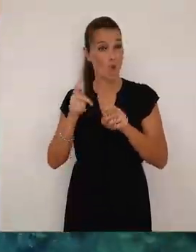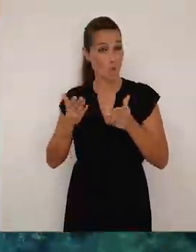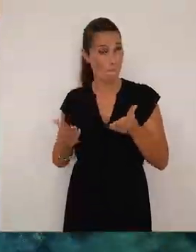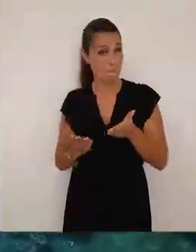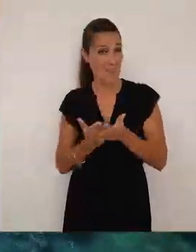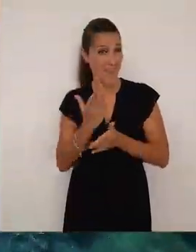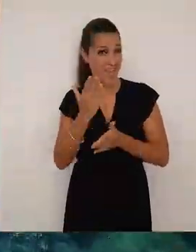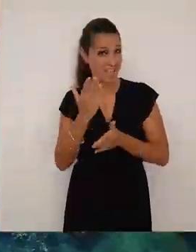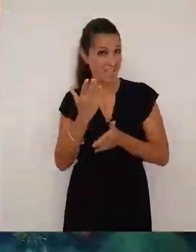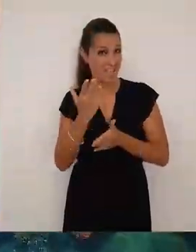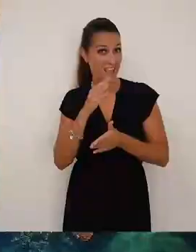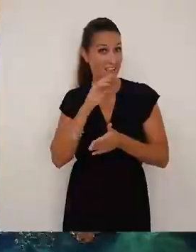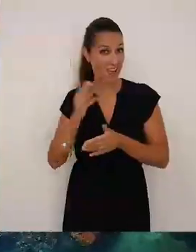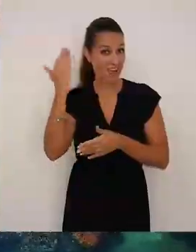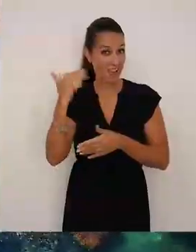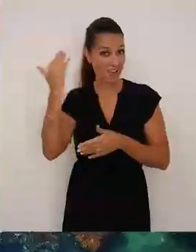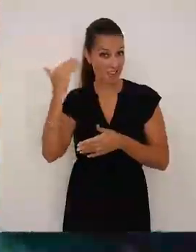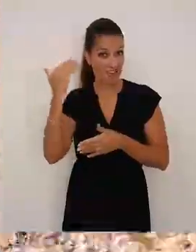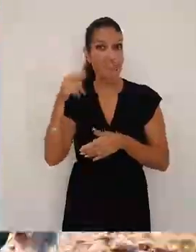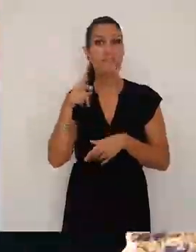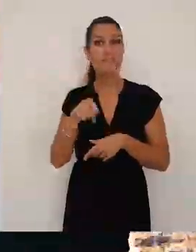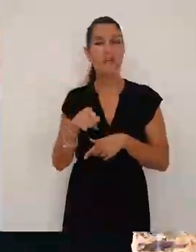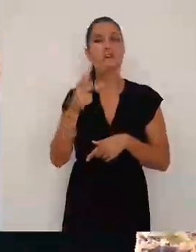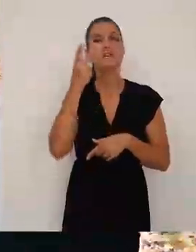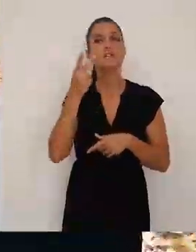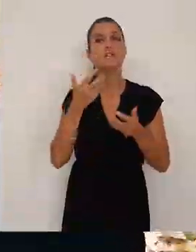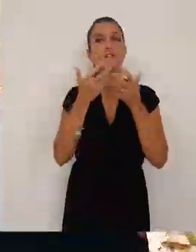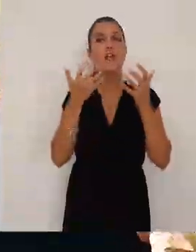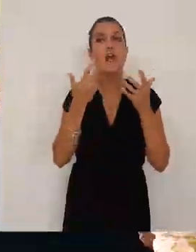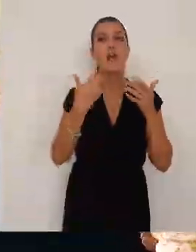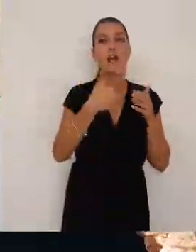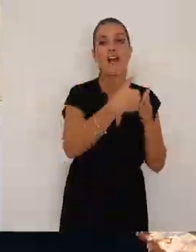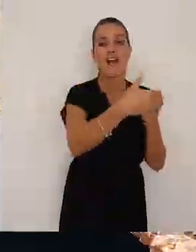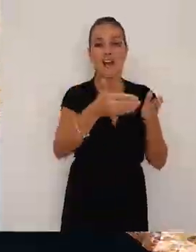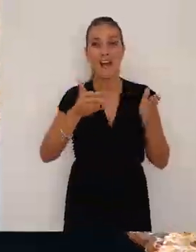è stato agevolato dalla presenza nel territorio di numerosi anfratti e cavità naturali, oggi